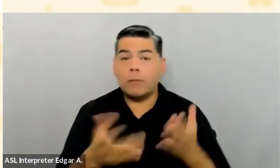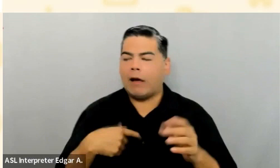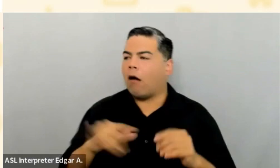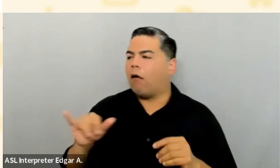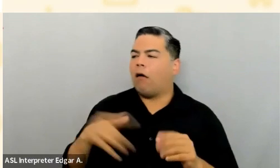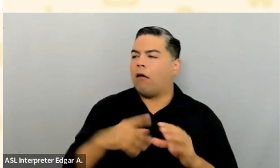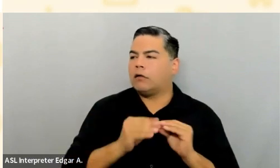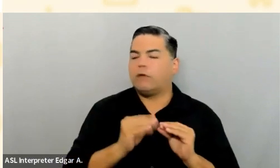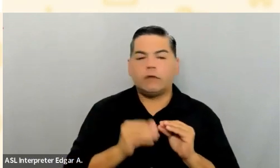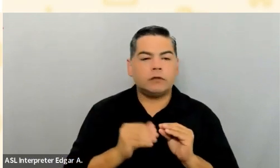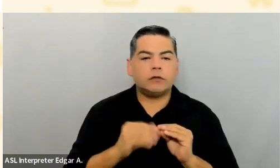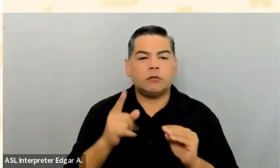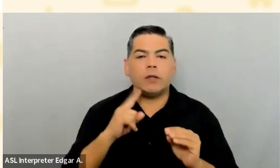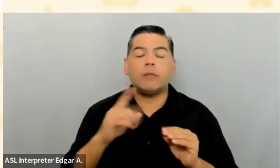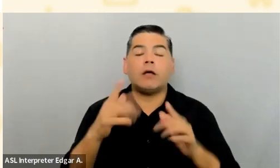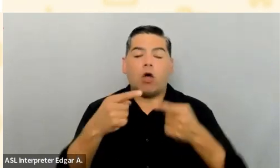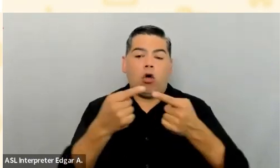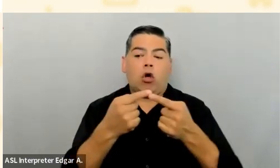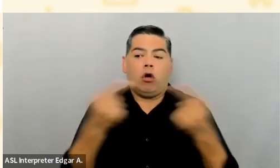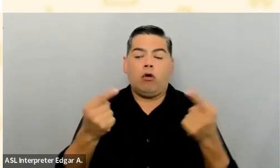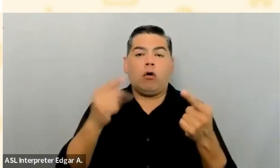como contraste de color o hay algo